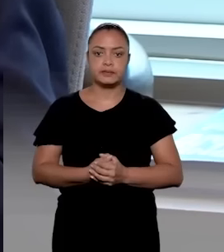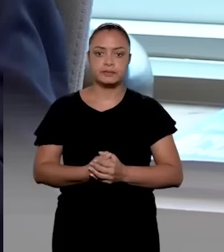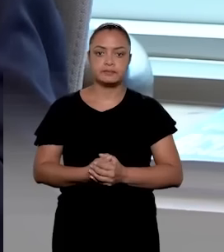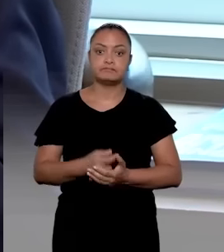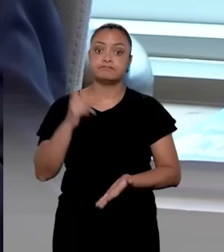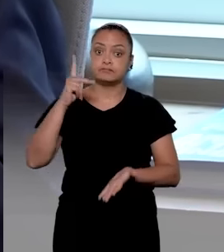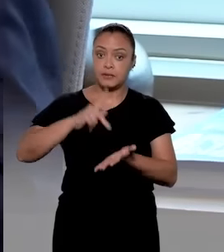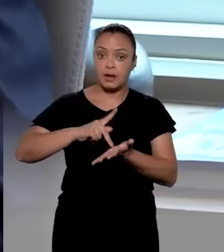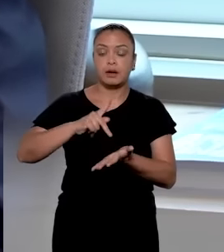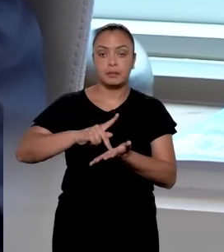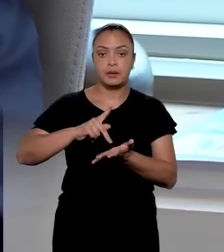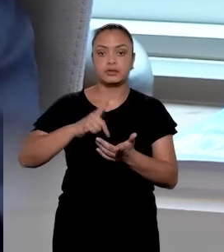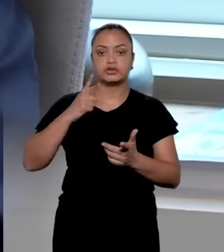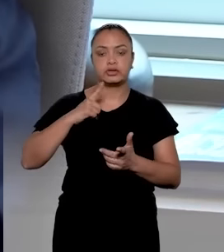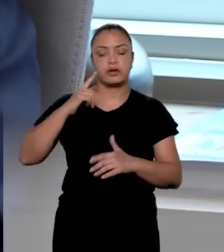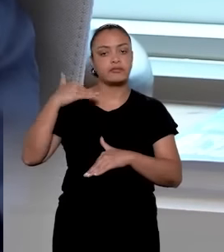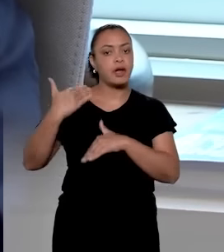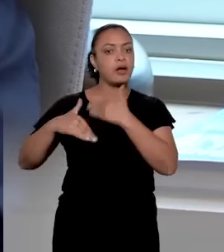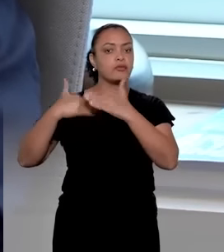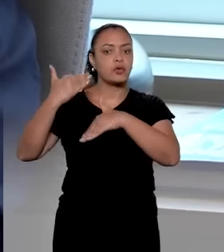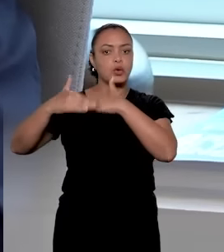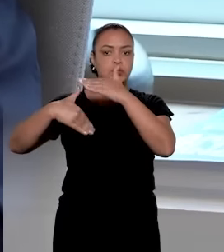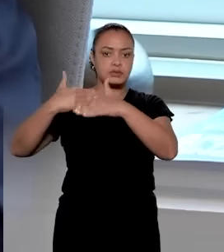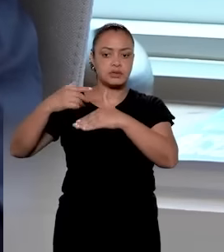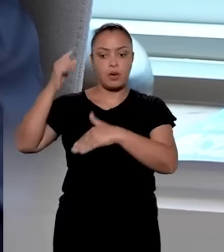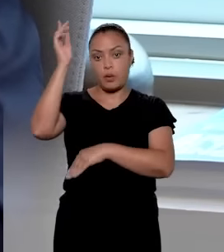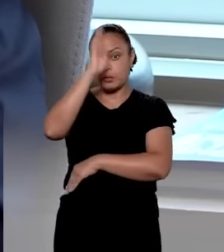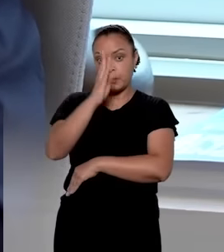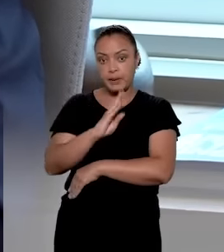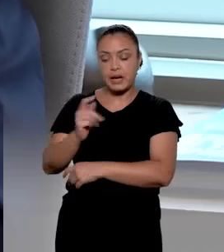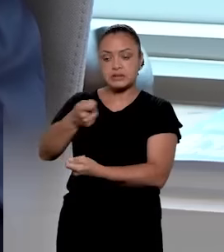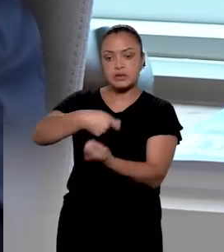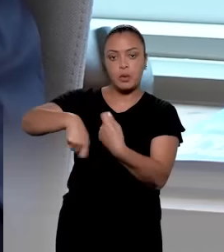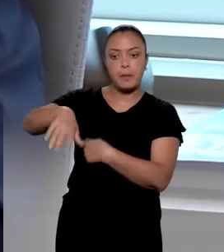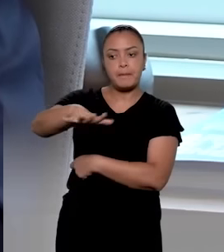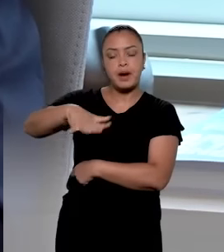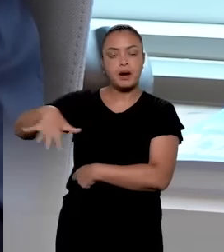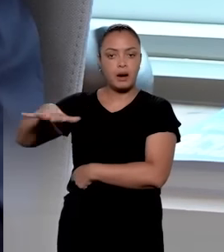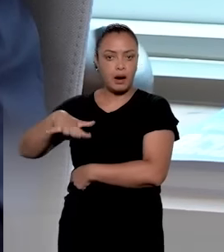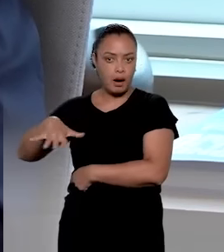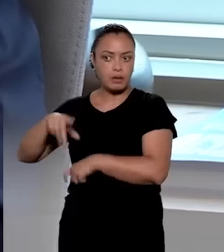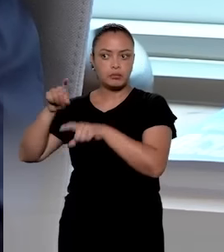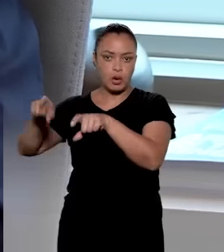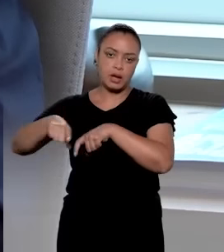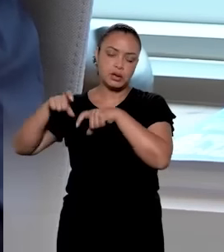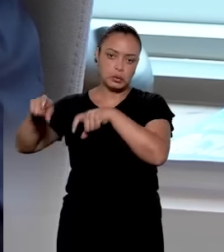energia e fibras. Então, houve realmente uma evolução dos mercados brasileiros para